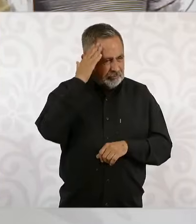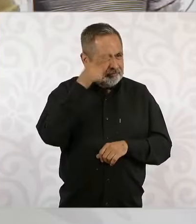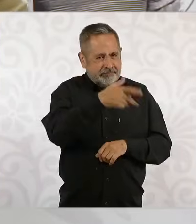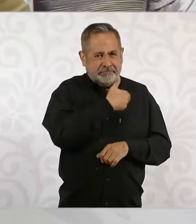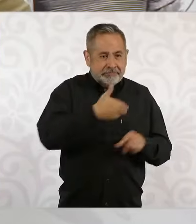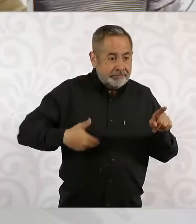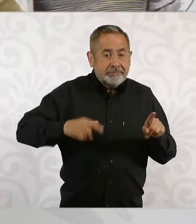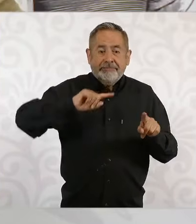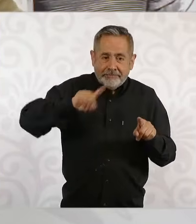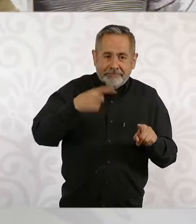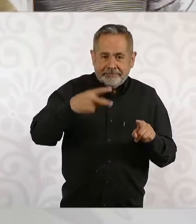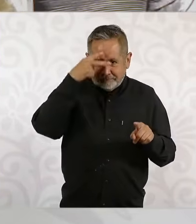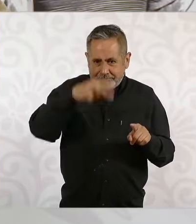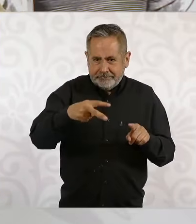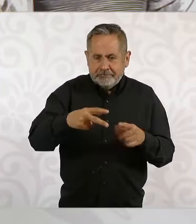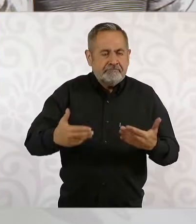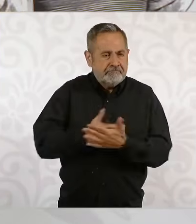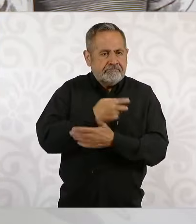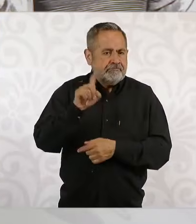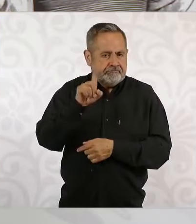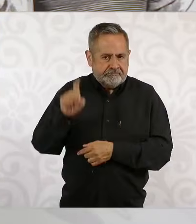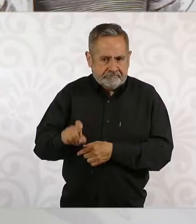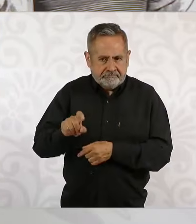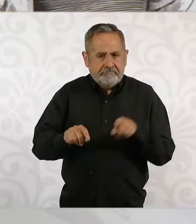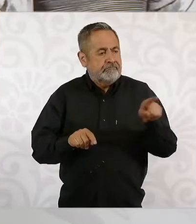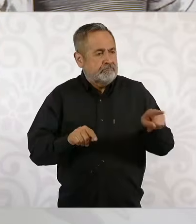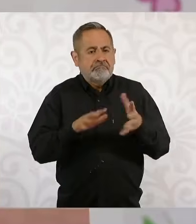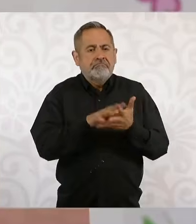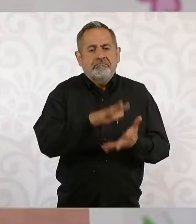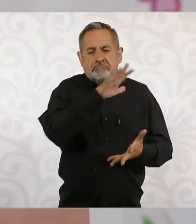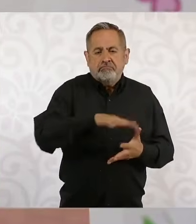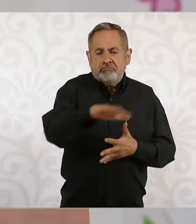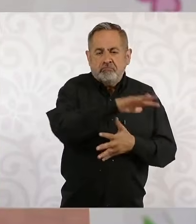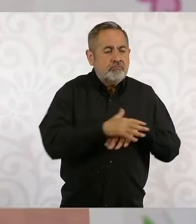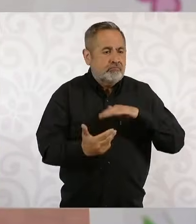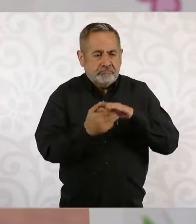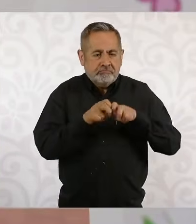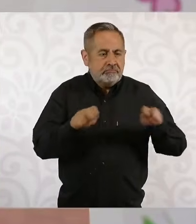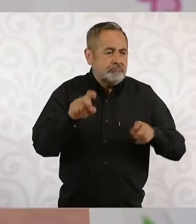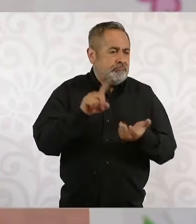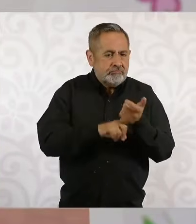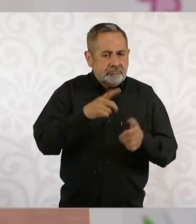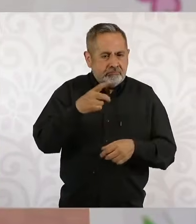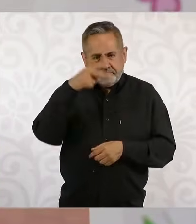mexicano de Texas y casi todo su mesa directiva son mexicanos. Entonces, eso nos ha ayudado y